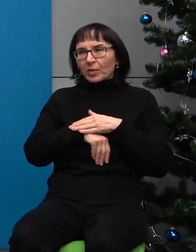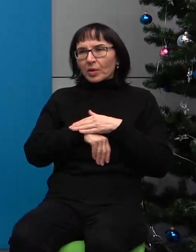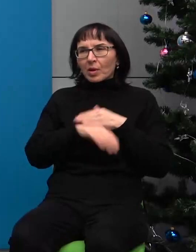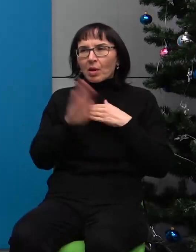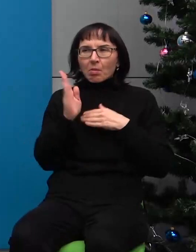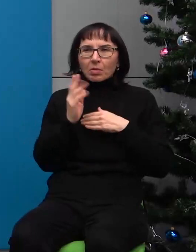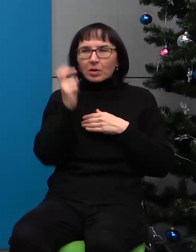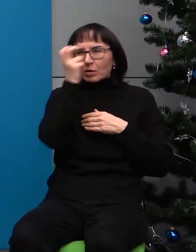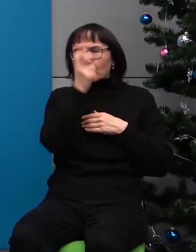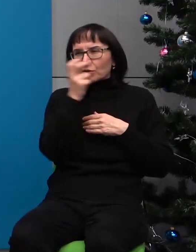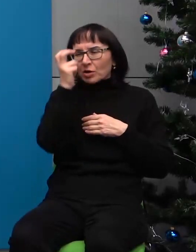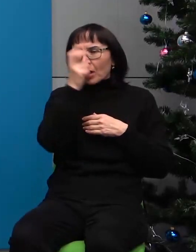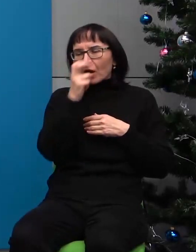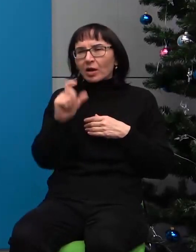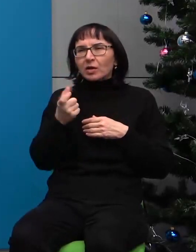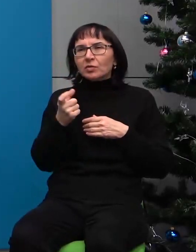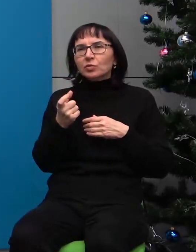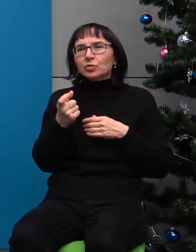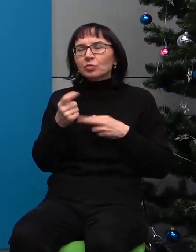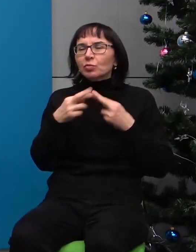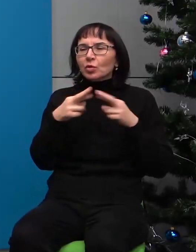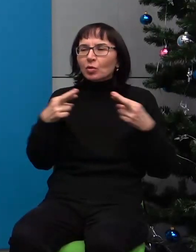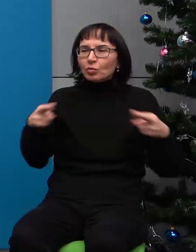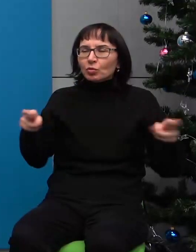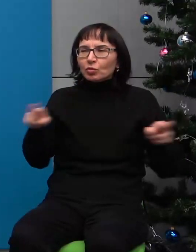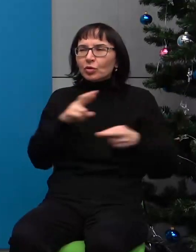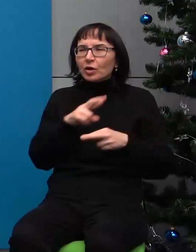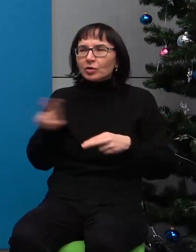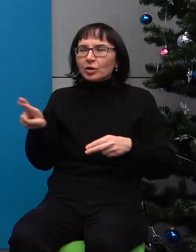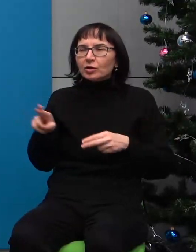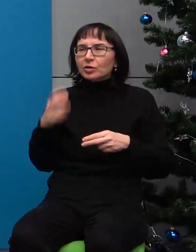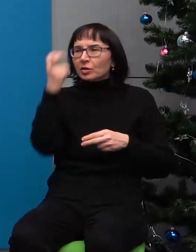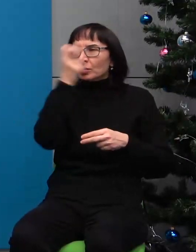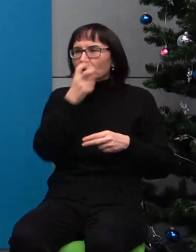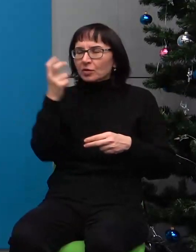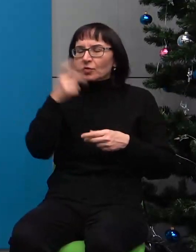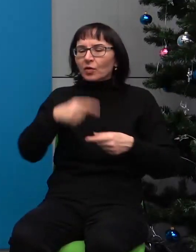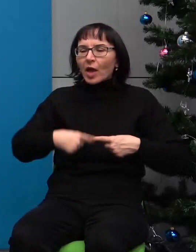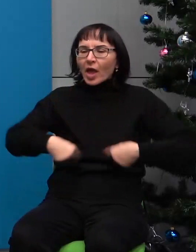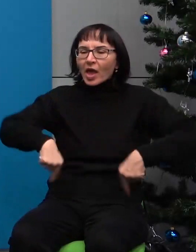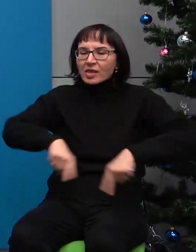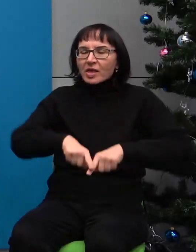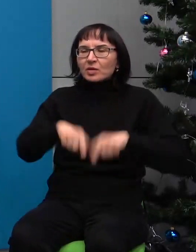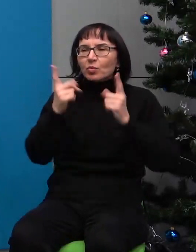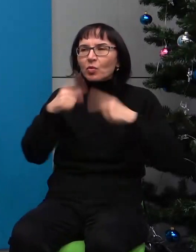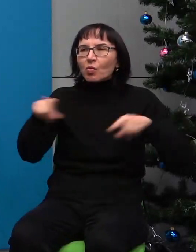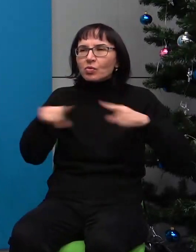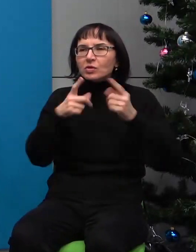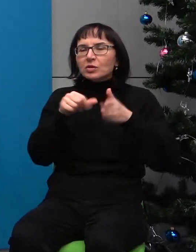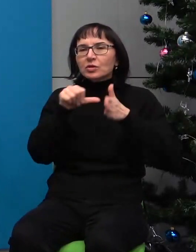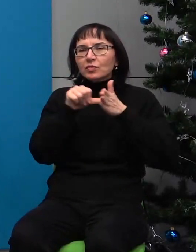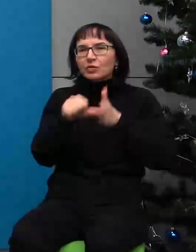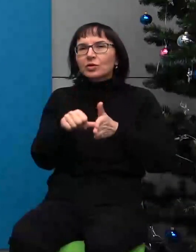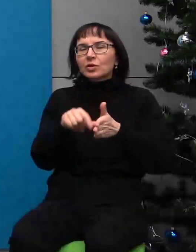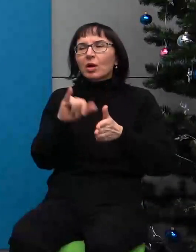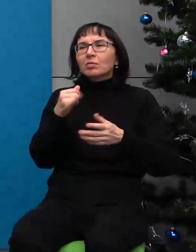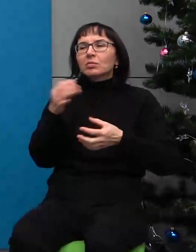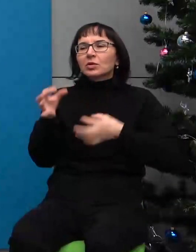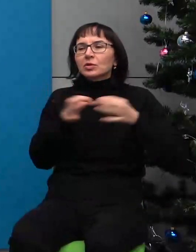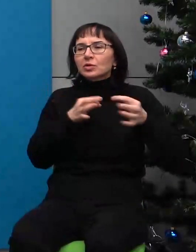bo ja jestem taki, że się wkręcam w różne rzeczy, w zespół muzyczny, w jakąś tam wycieczkę, a jego to była historia, w którą się wkręcę